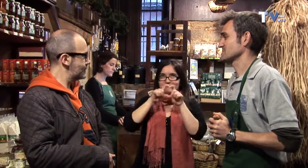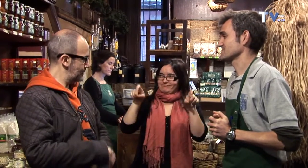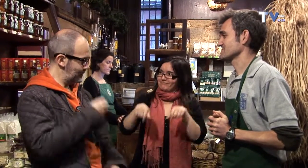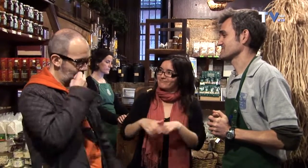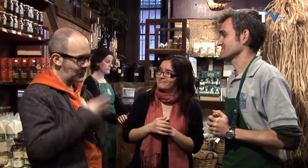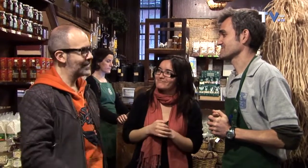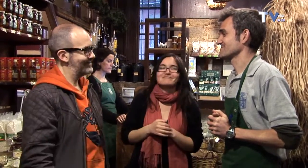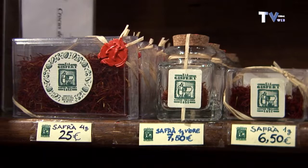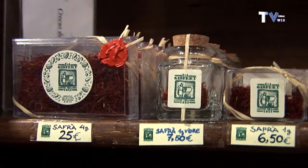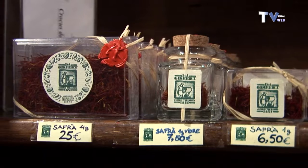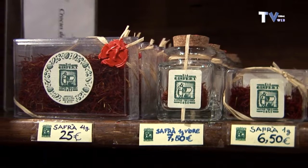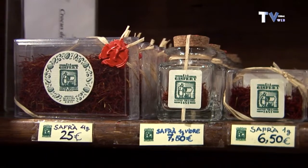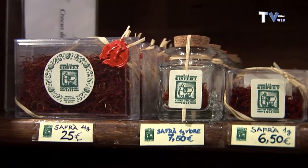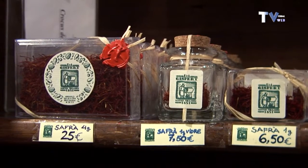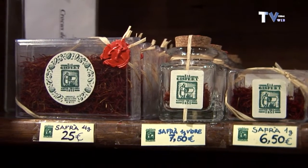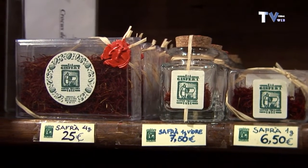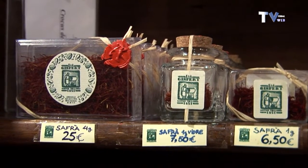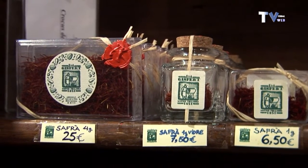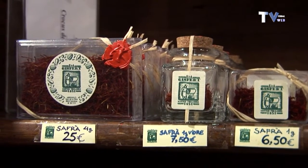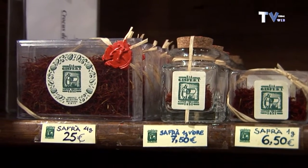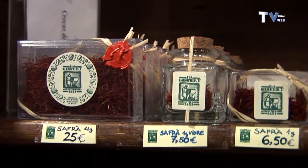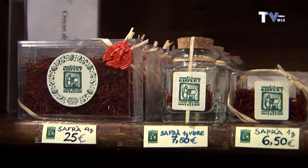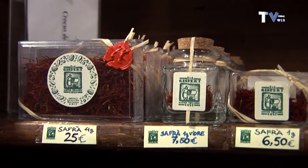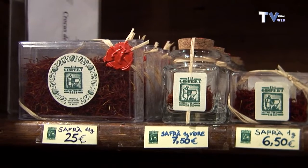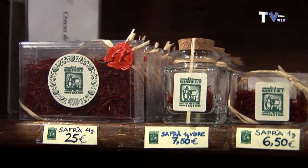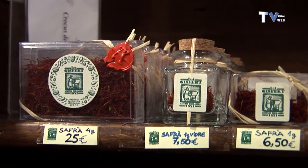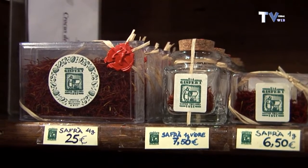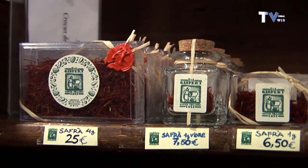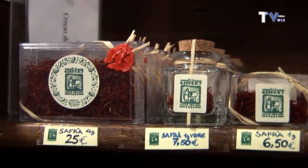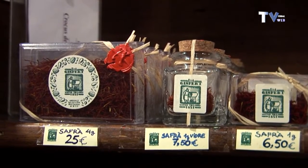además, ayer por la radio hablaron de nosotros en un programa. Muy bien.